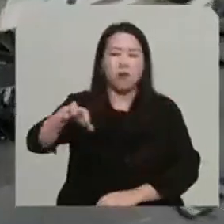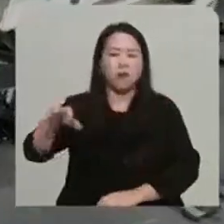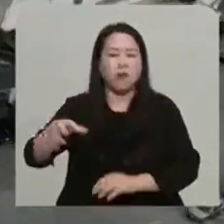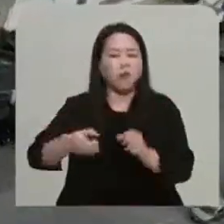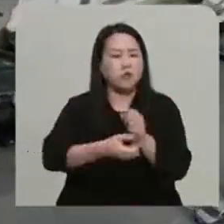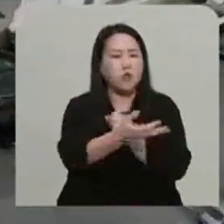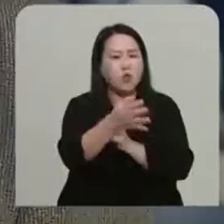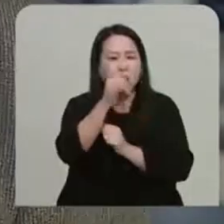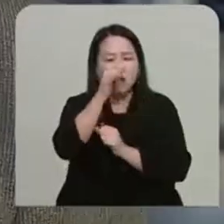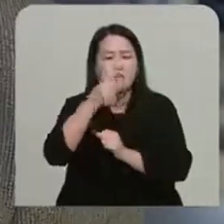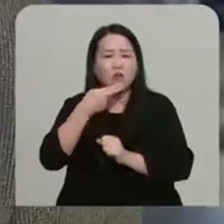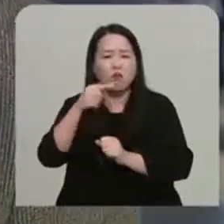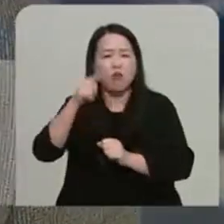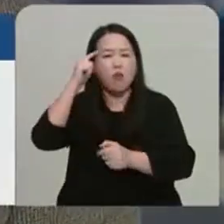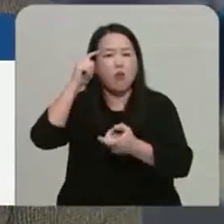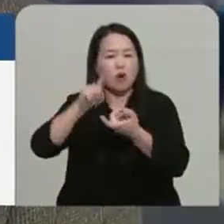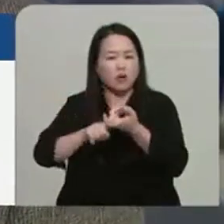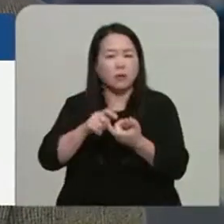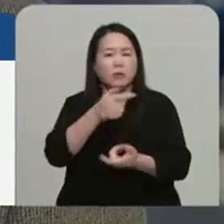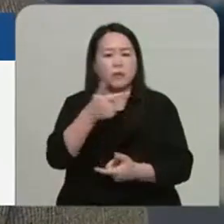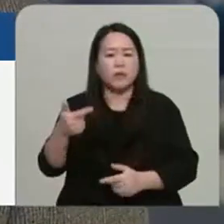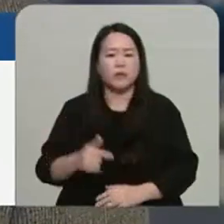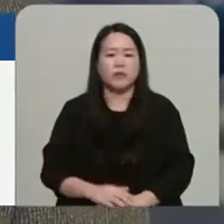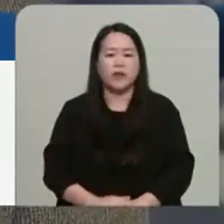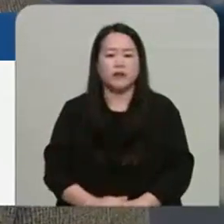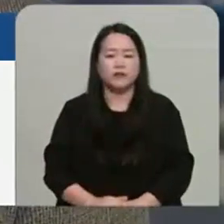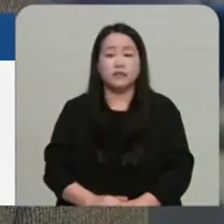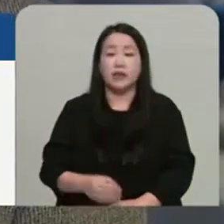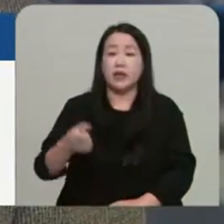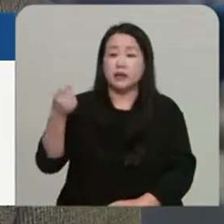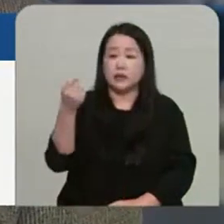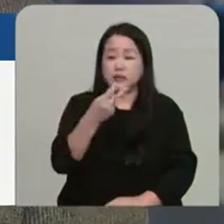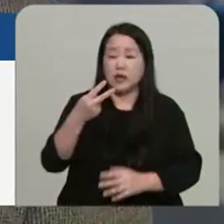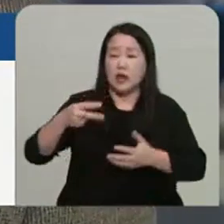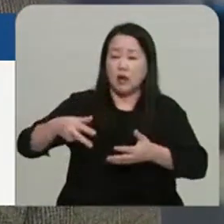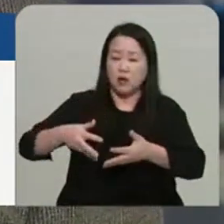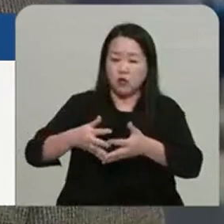한승우/전주시의원 : 재건축이라 든가 재개발에 대한 관심이 많고